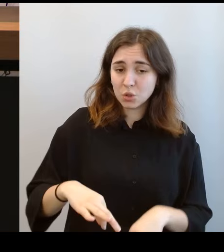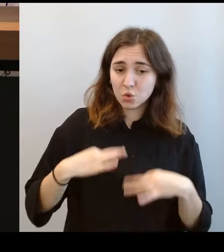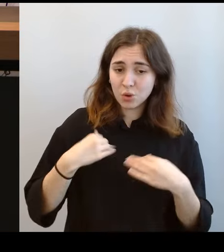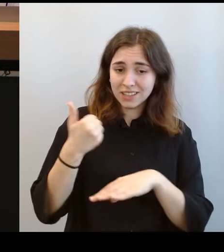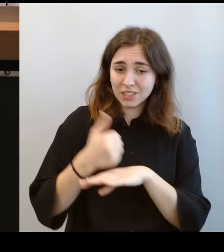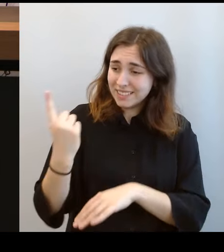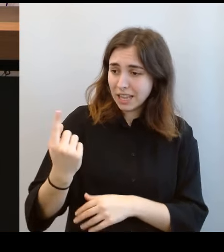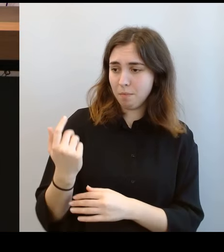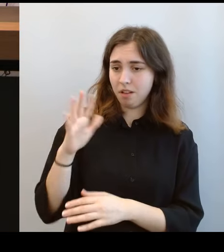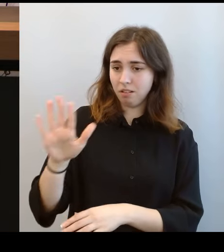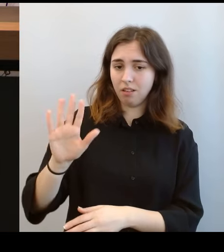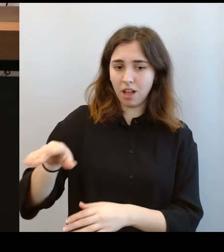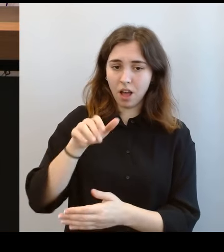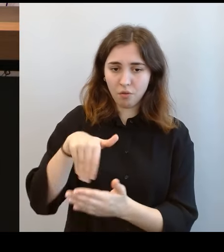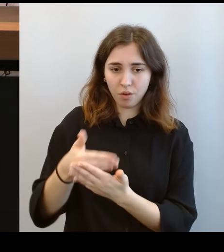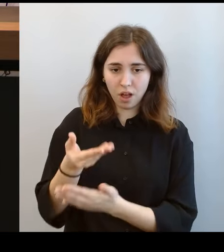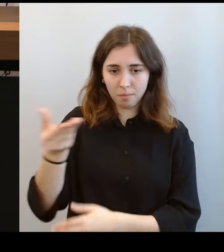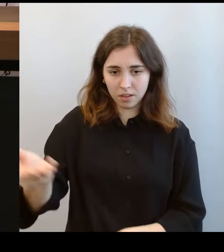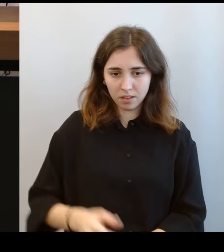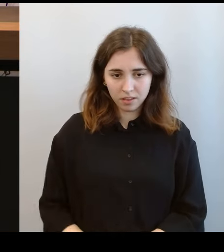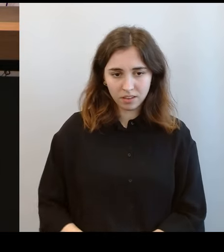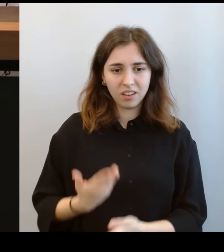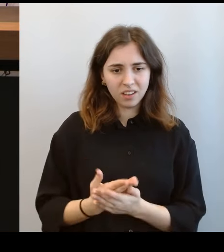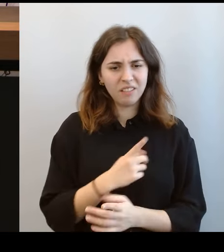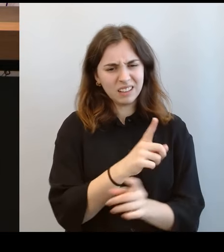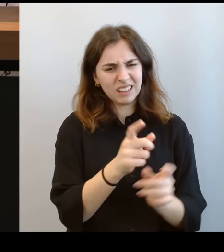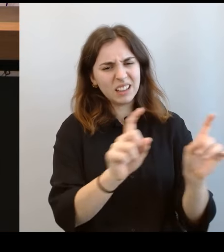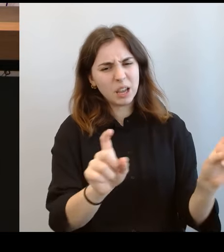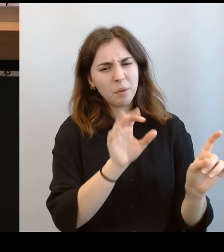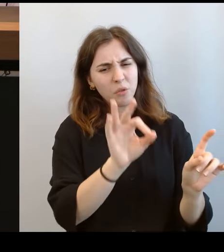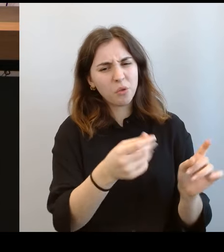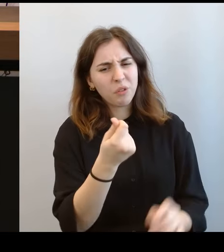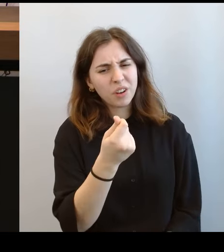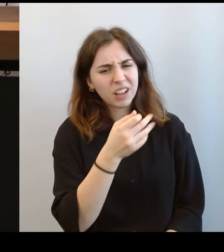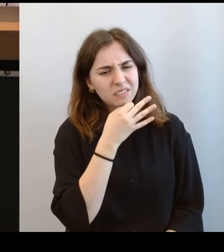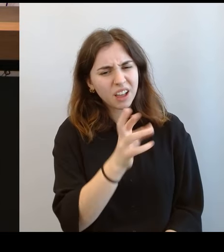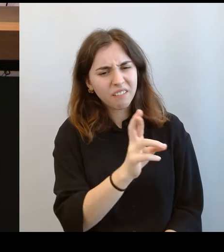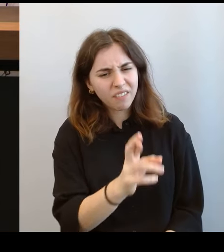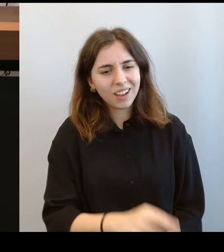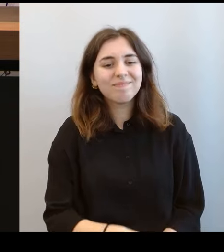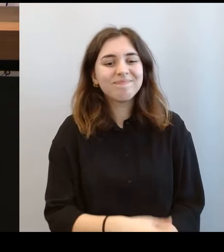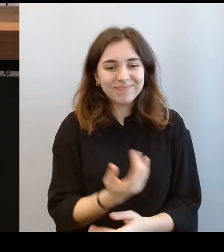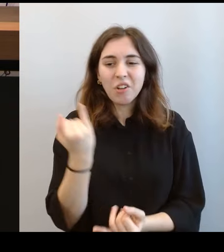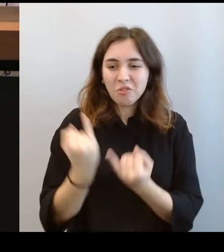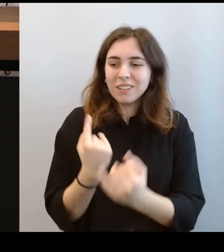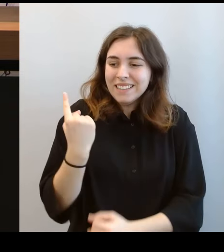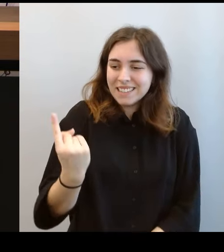dieses Thema so dringende Finanzfragen? Es war der von den Grünen gestellte Finanzsenator. Der Antrag beschäftigt